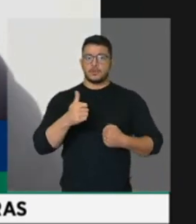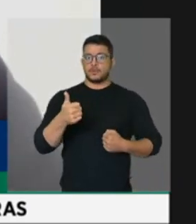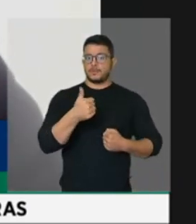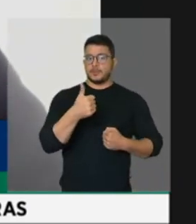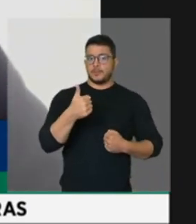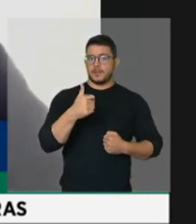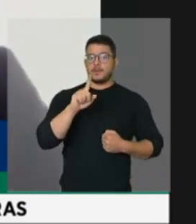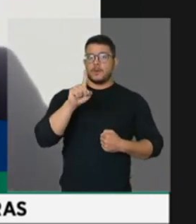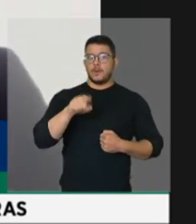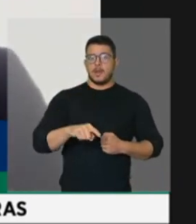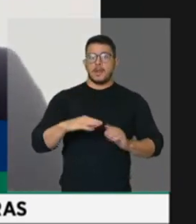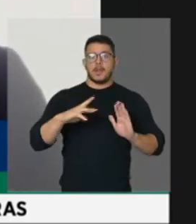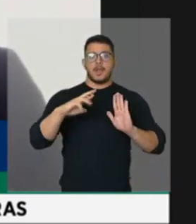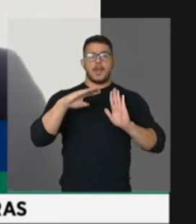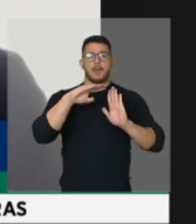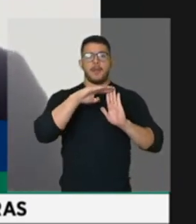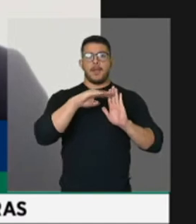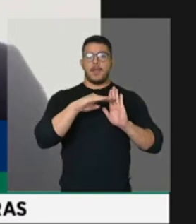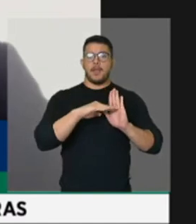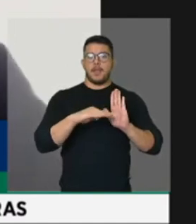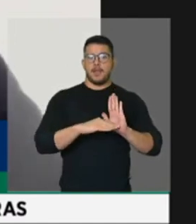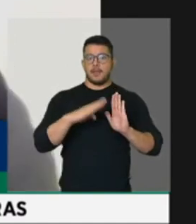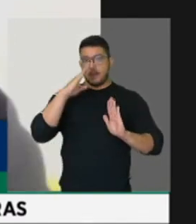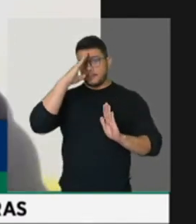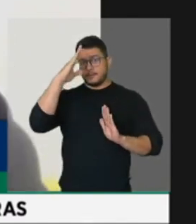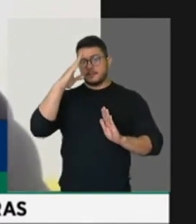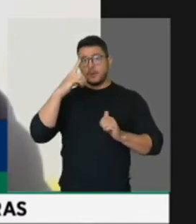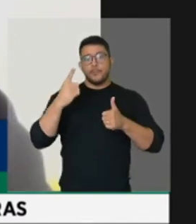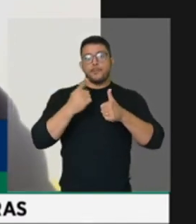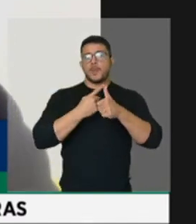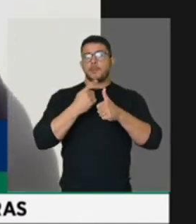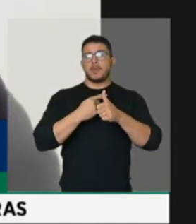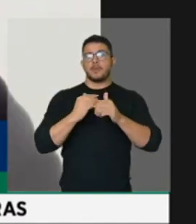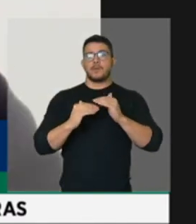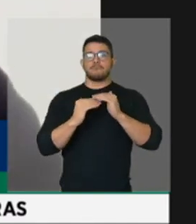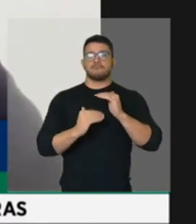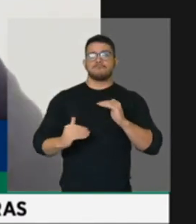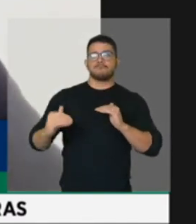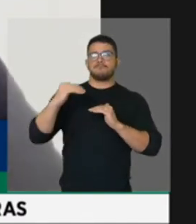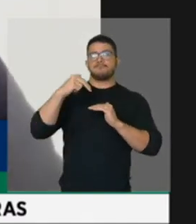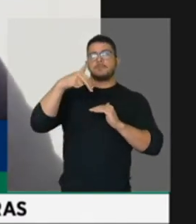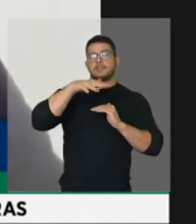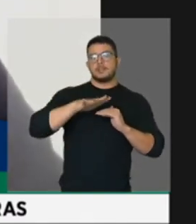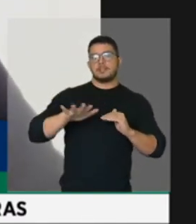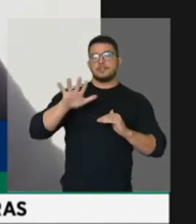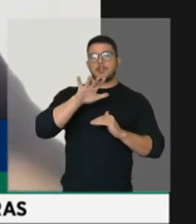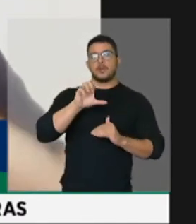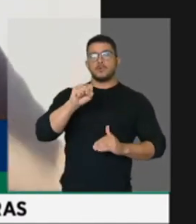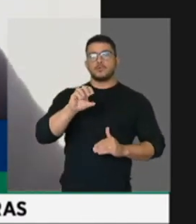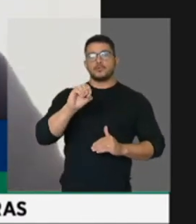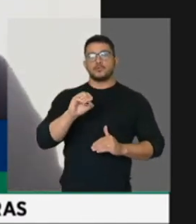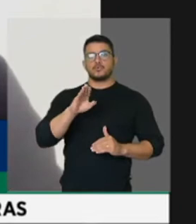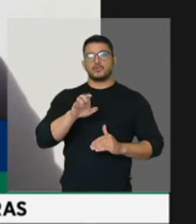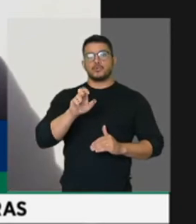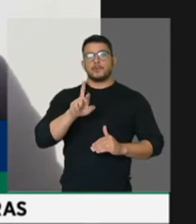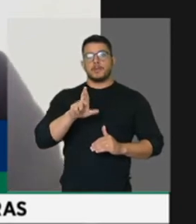PRESIDENTE... SENHORAS E SENHORES... DEPUTADOS, A CONSTITUIÇÃO CIDADÃ... DE 5 DE OUTUBRO DE 88, NO SEU ART.